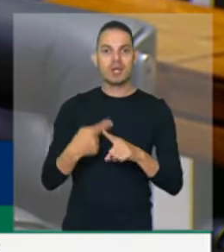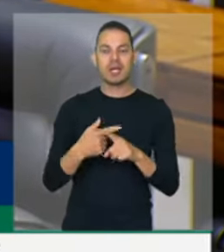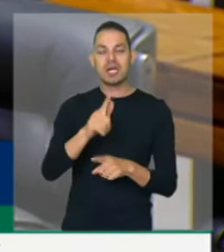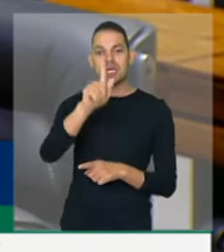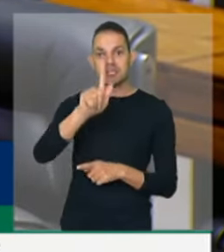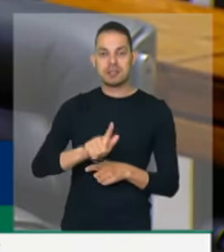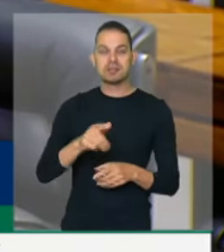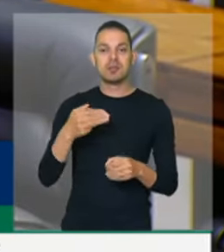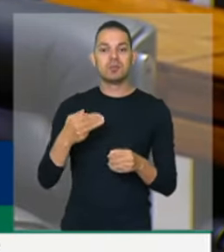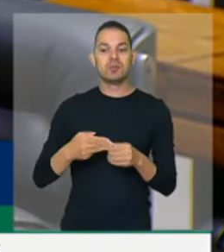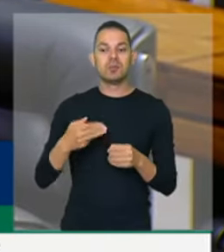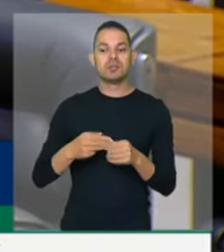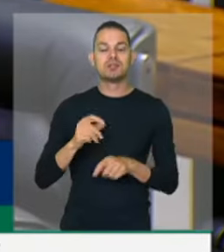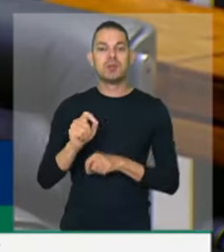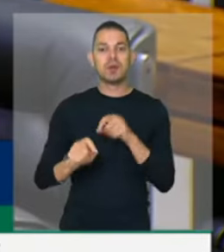PLENO DO SISTEMA, JÁ É UM GRANDE PROJETO DE LEI. POR